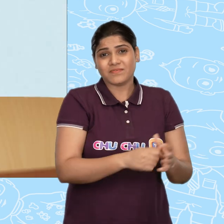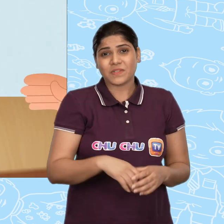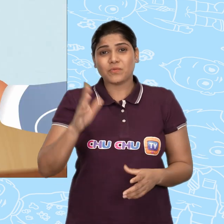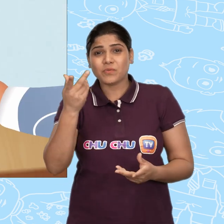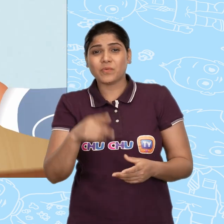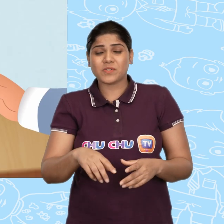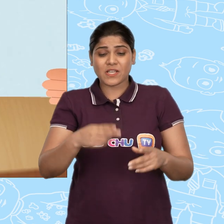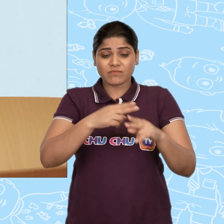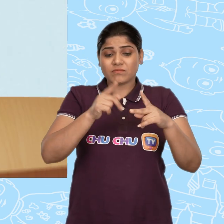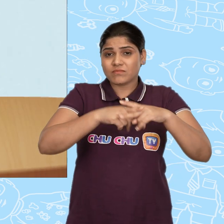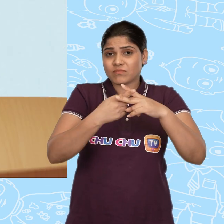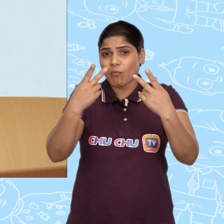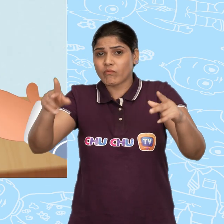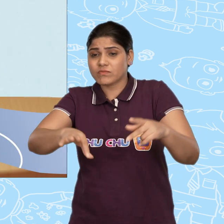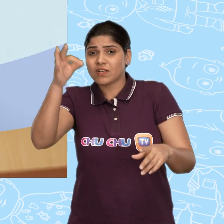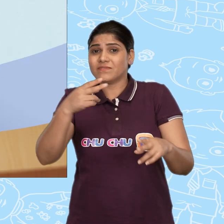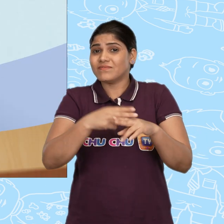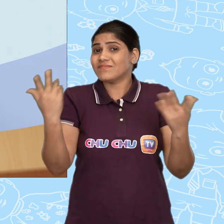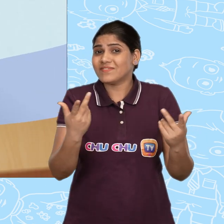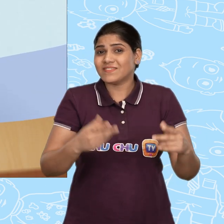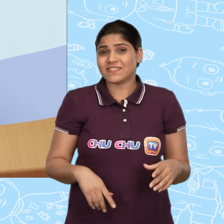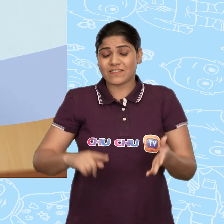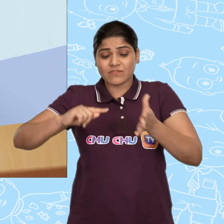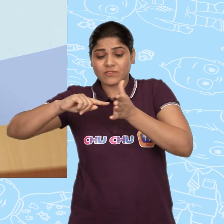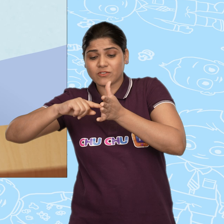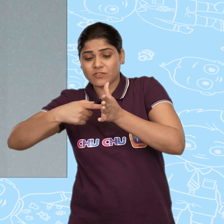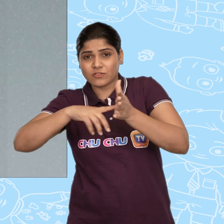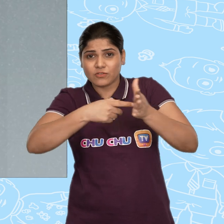उन्होंने उसमे से एक औज़ार निकाला जिसका नाम था 'Drill'।